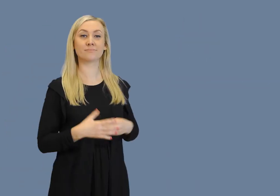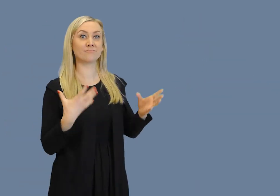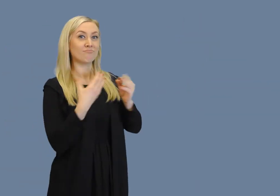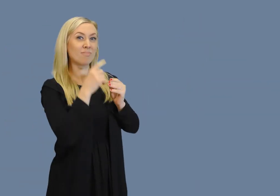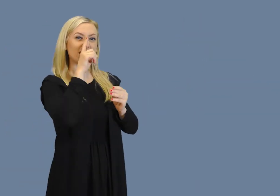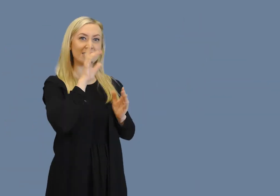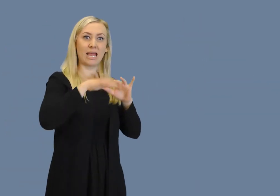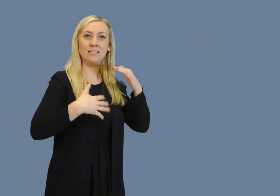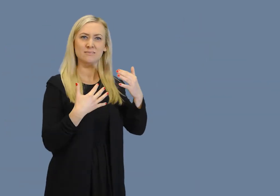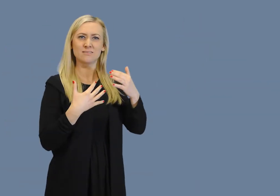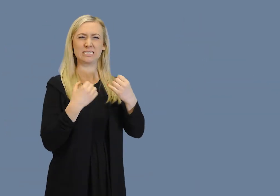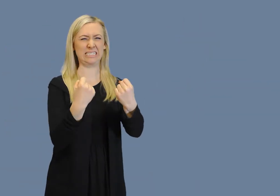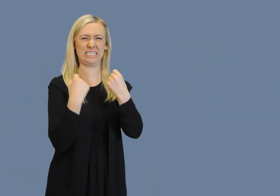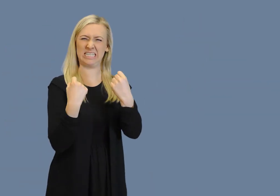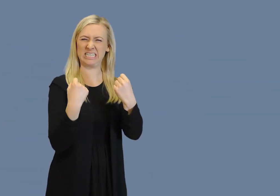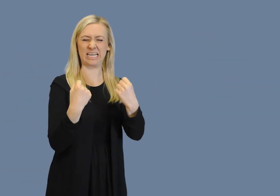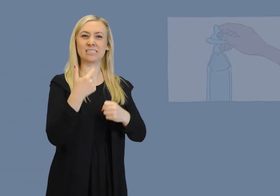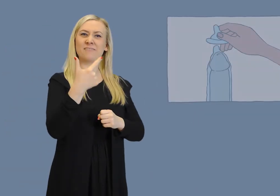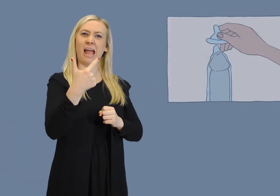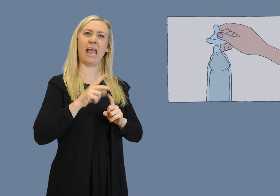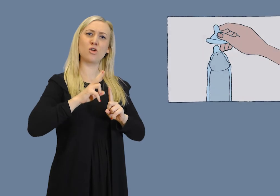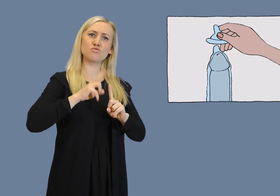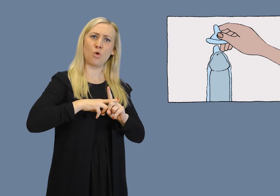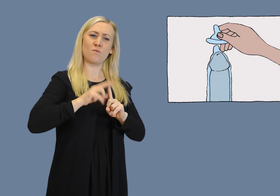Zwei Kondome übereinander